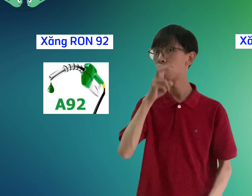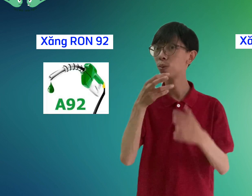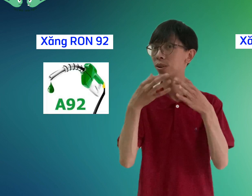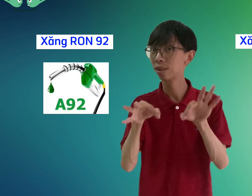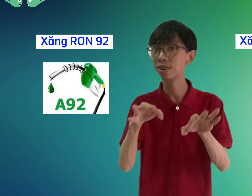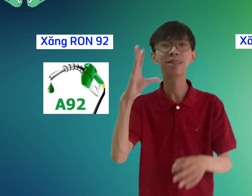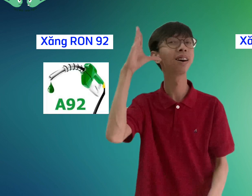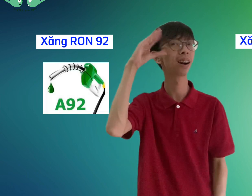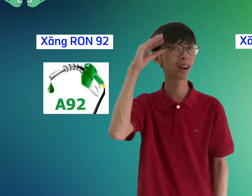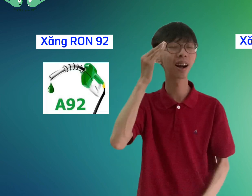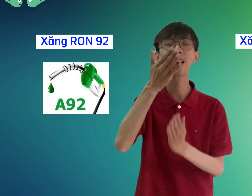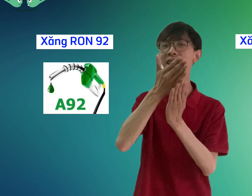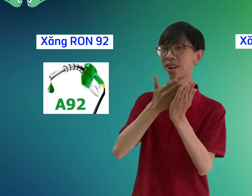có màu xanh lá